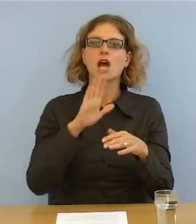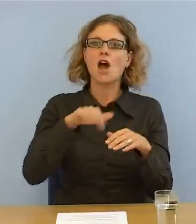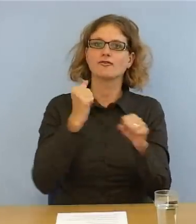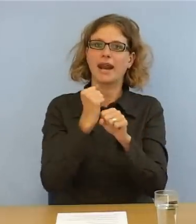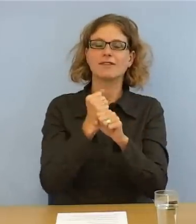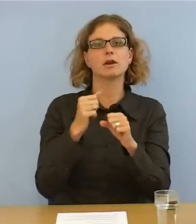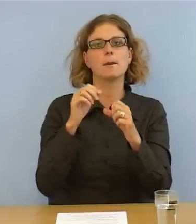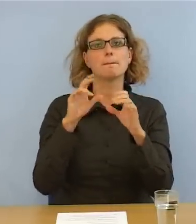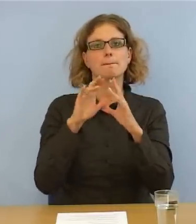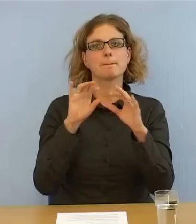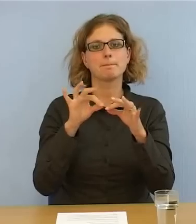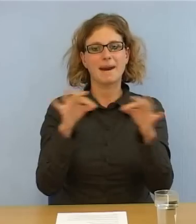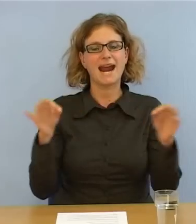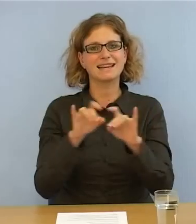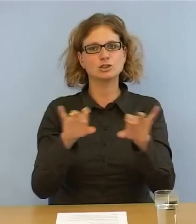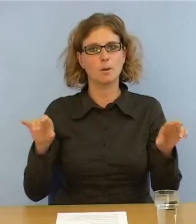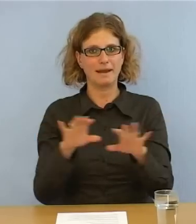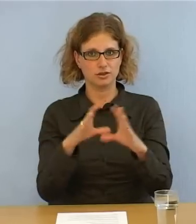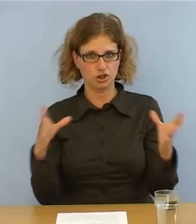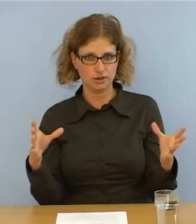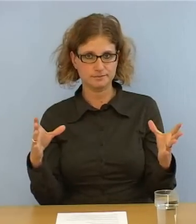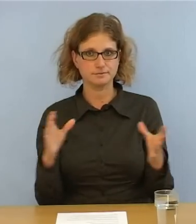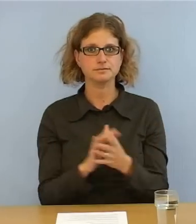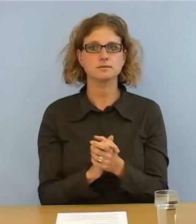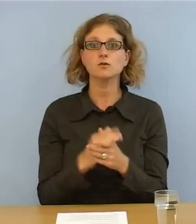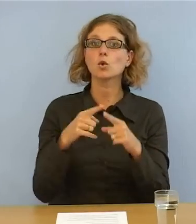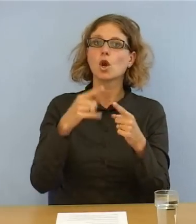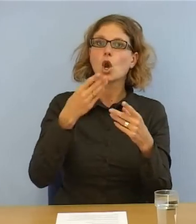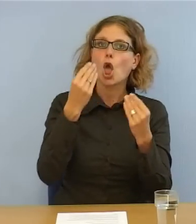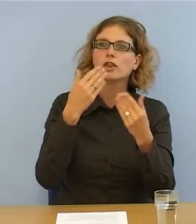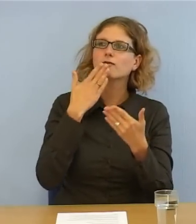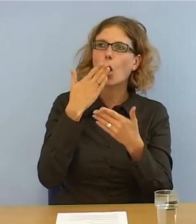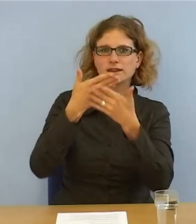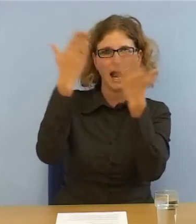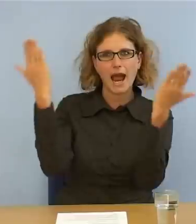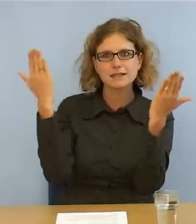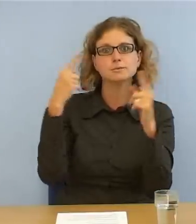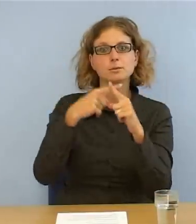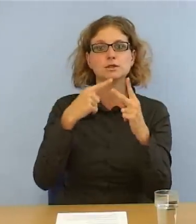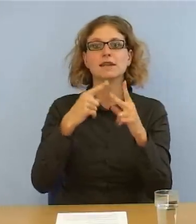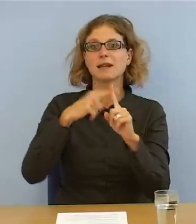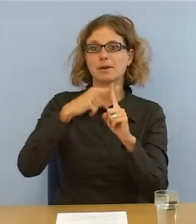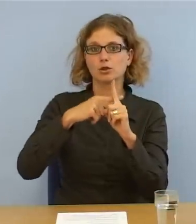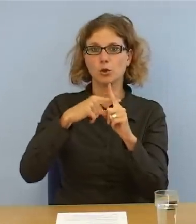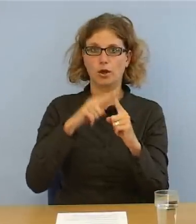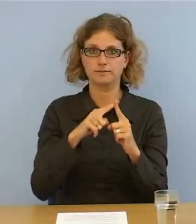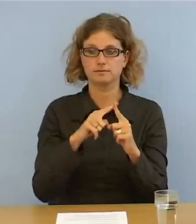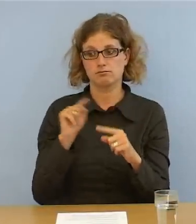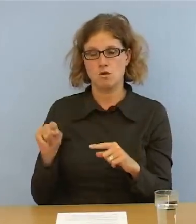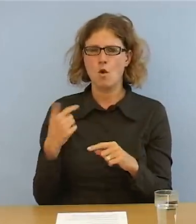van meetinstrumenten voor luchtvochtigheid en temperatuur.